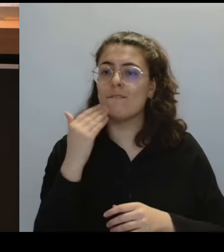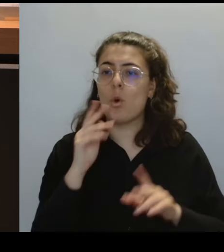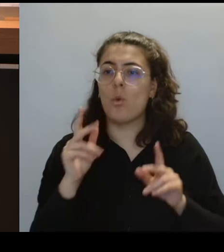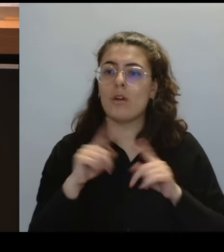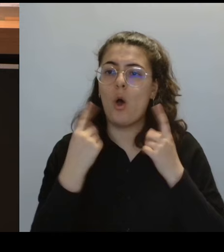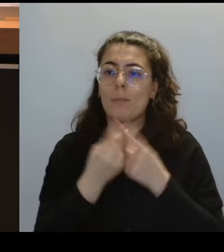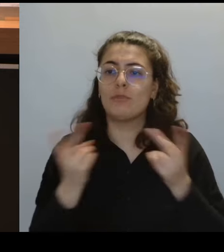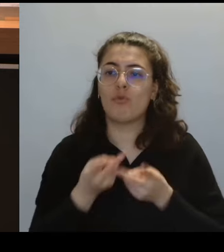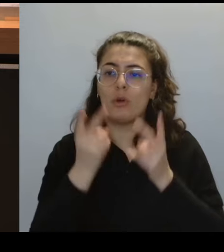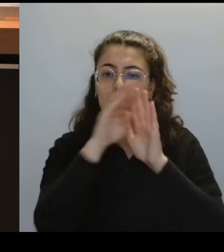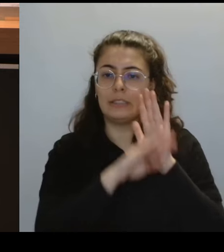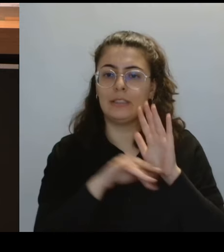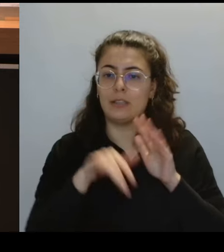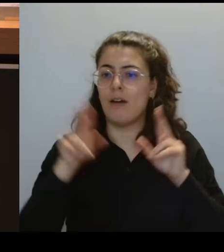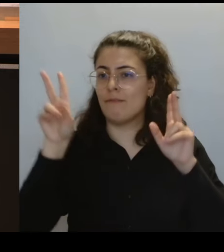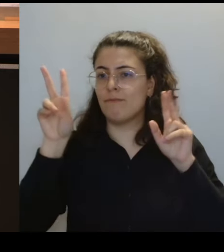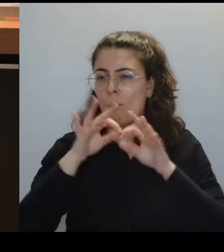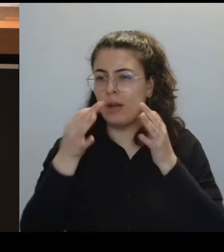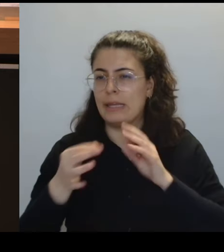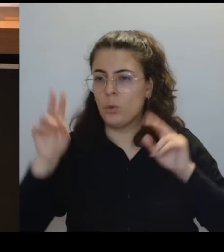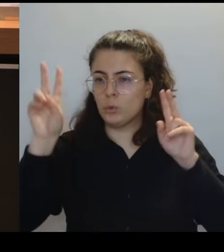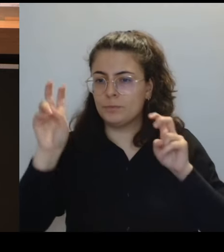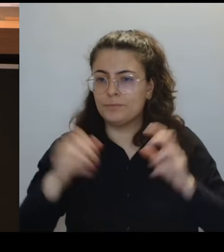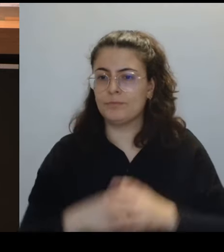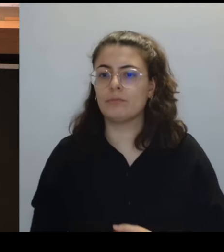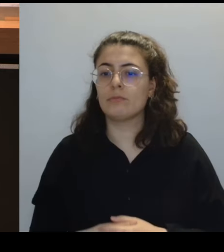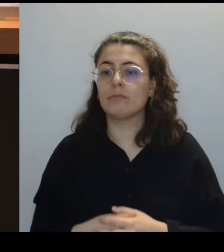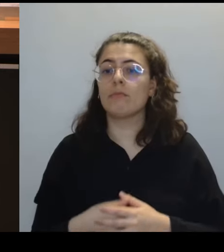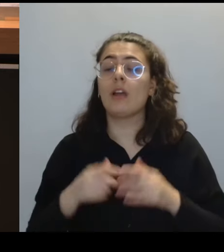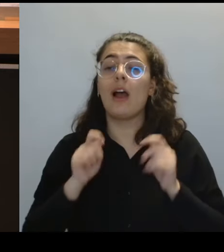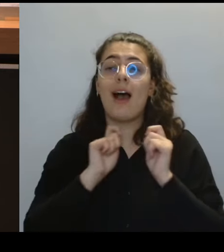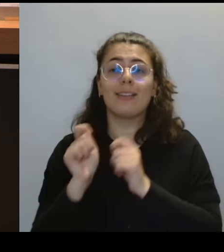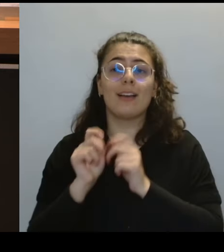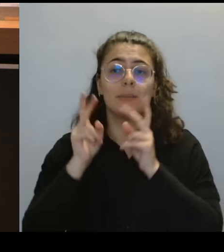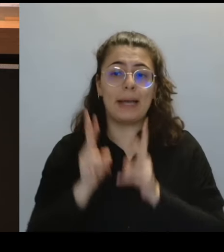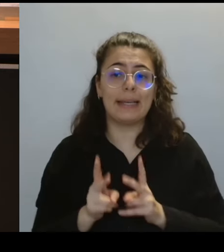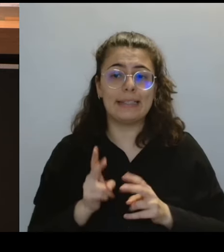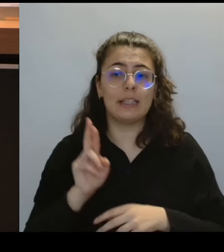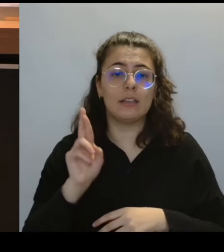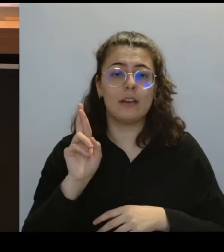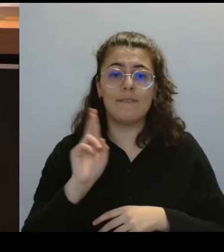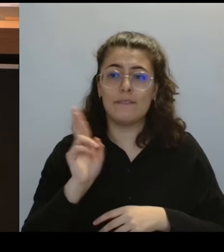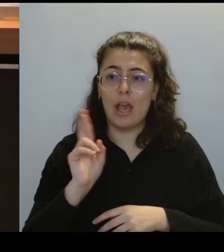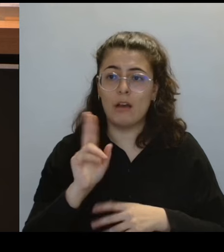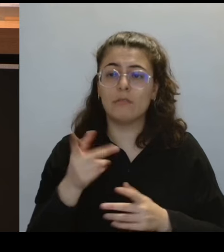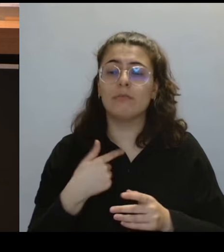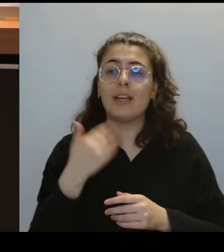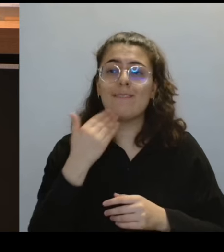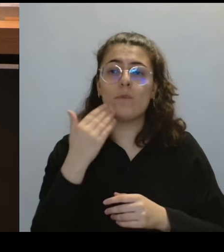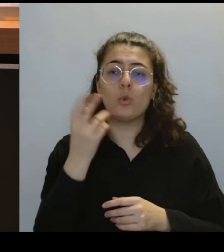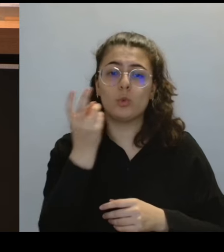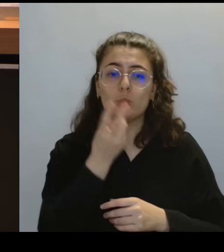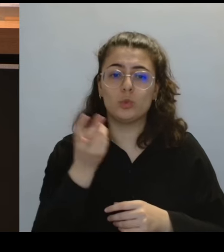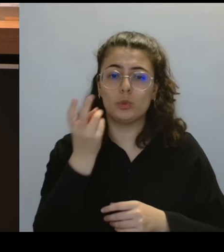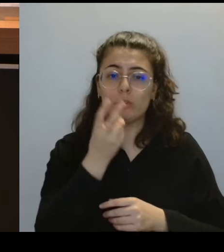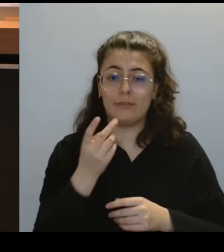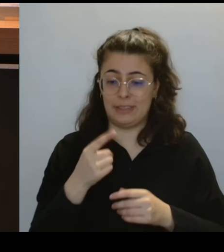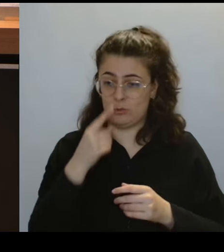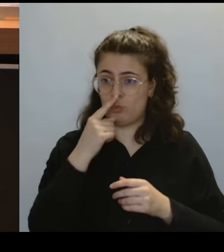Antragsberechtigt sind Wohnungssuchende, die nicht nur vorübergehend im Geltungsbereich dieses Gesetzes aufhalten.